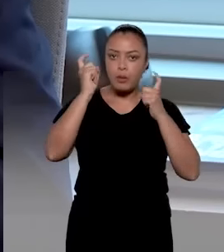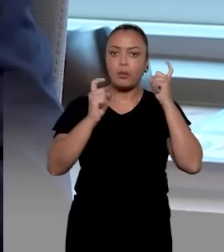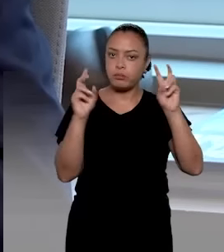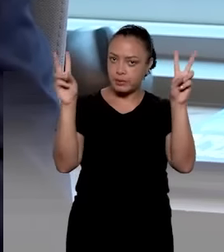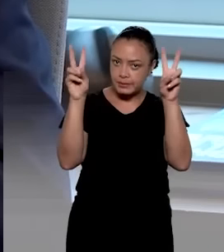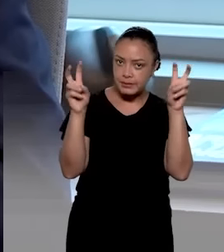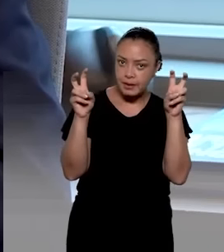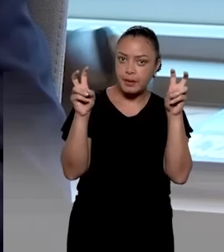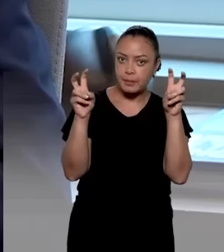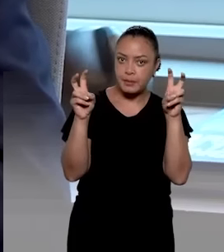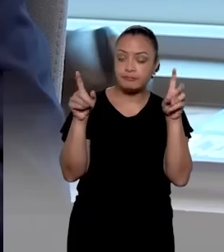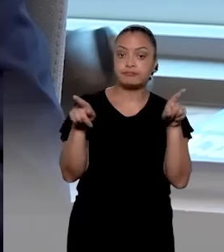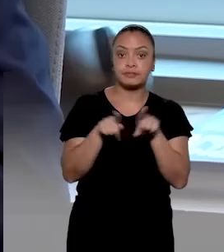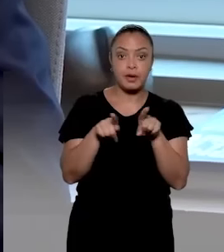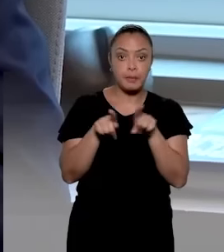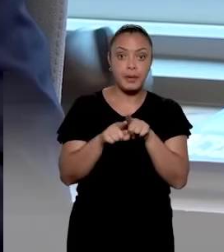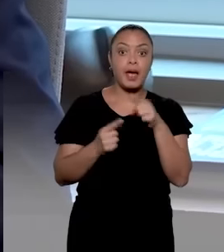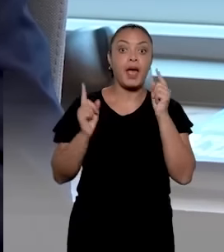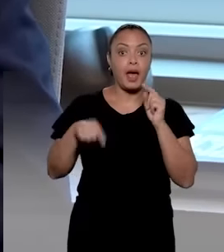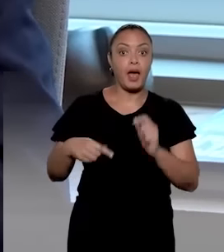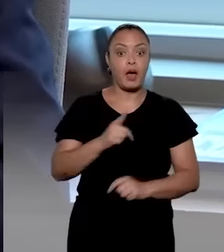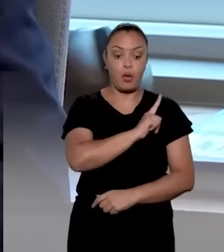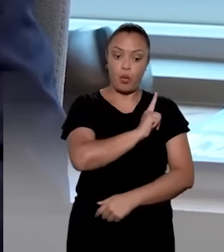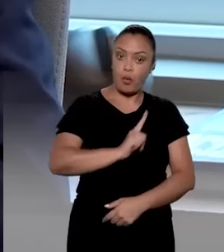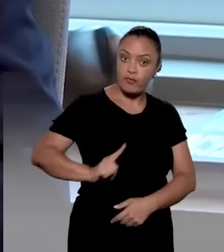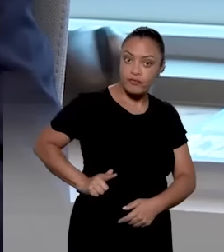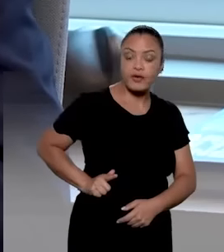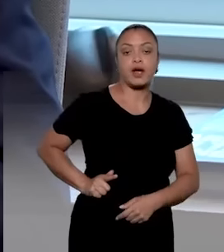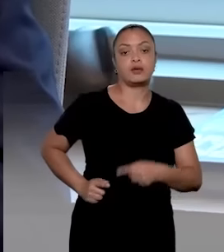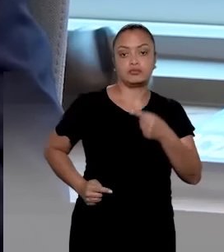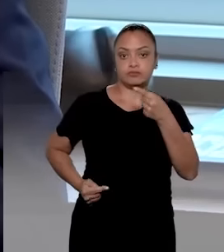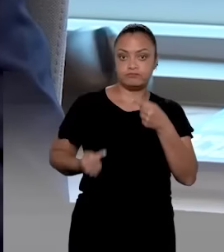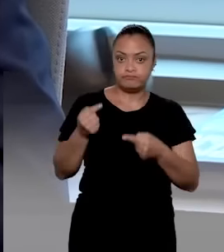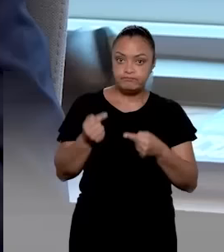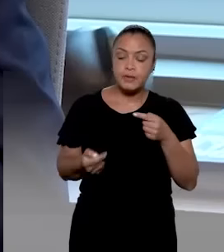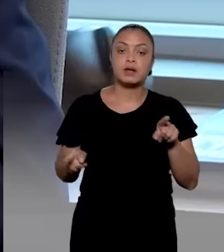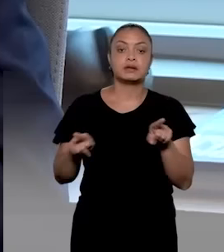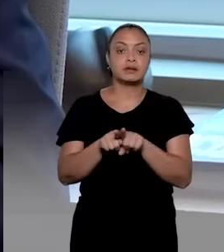como a questão de estabilidade política dos governos e social das nações.